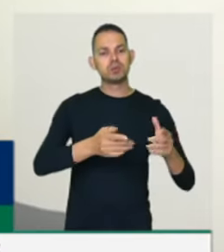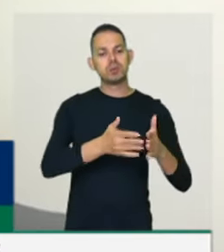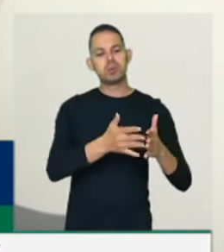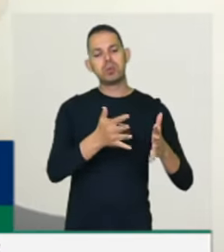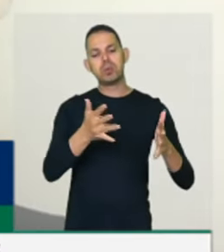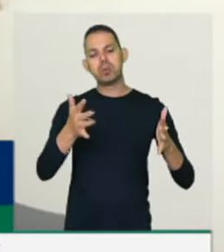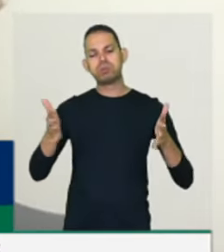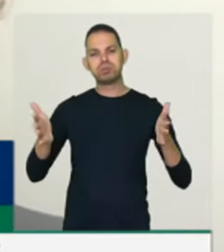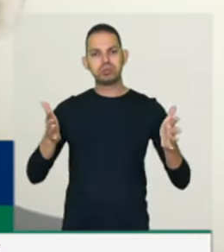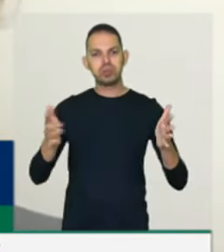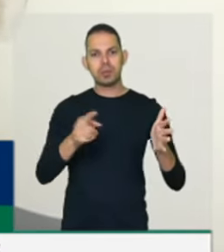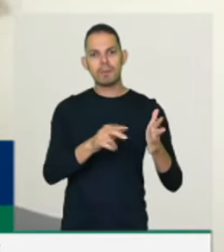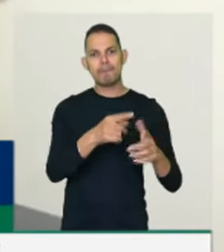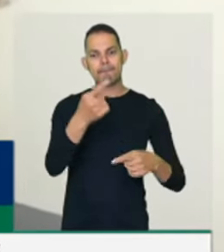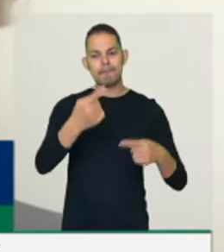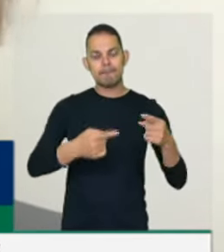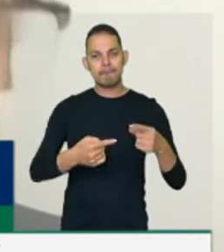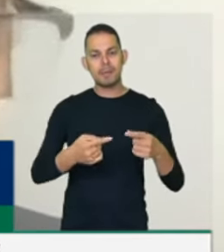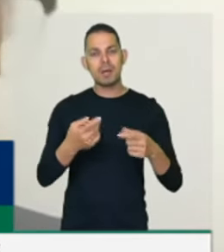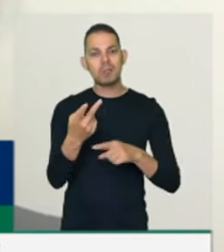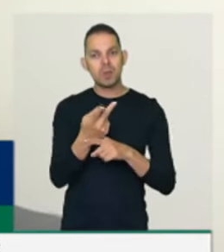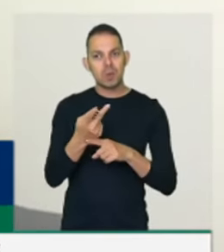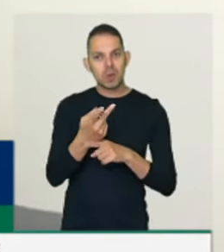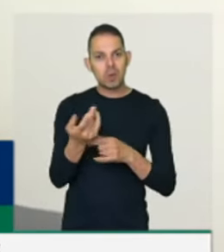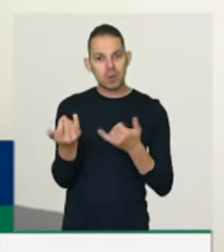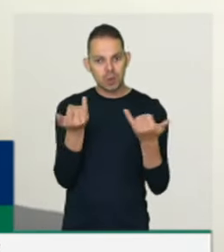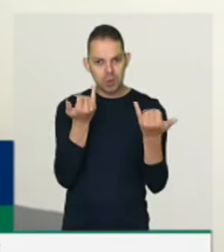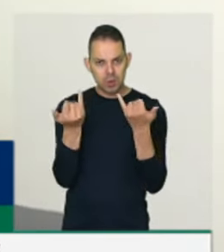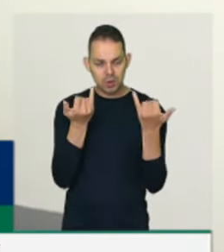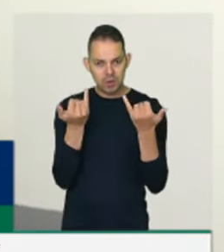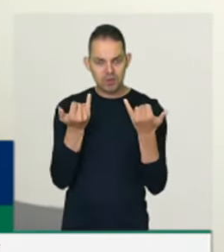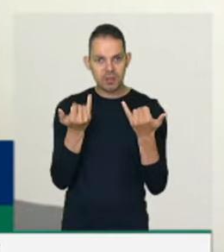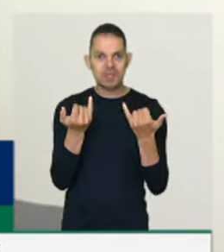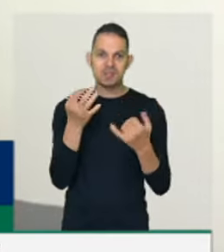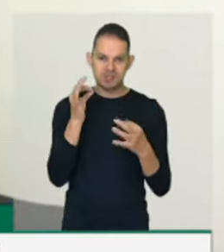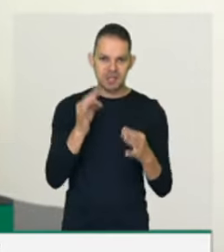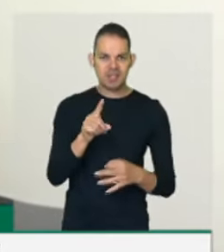CERTEZA QUE V.EXA. JÁ O FEZ, MAS DAQUELES QUE TÊM REPAROS SÉRIOS AO PROJETO. PORTANTO